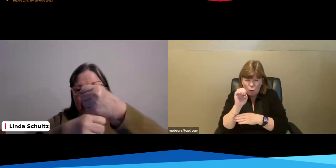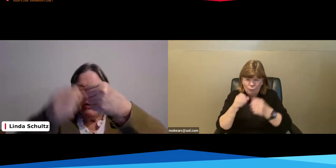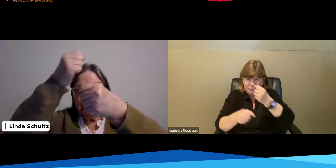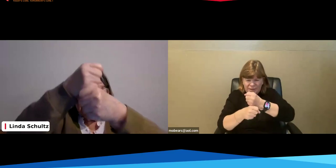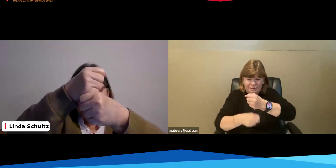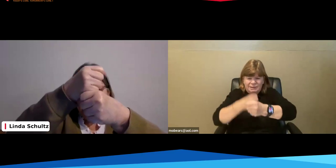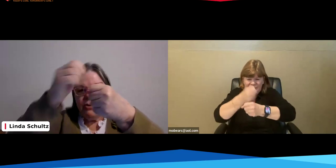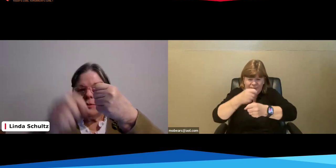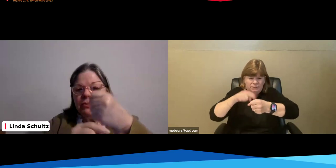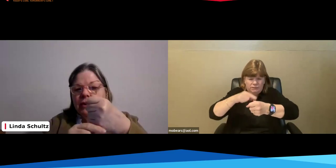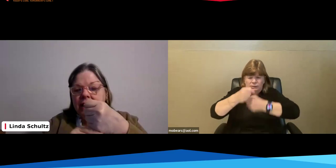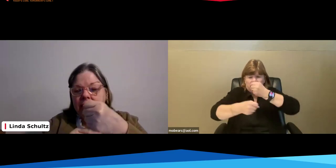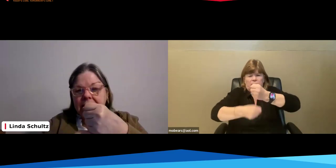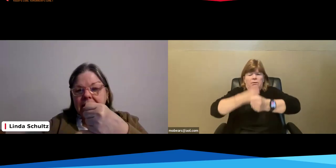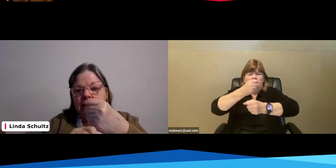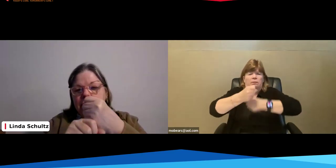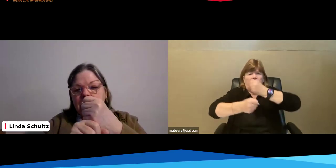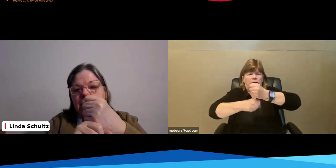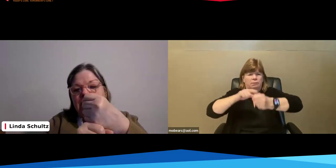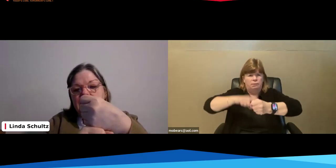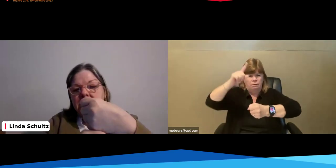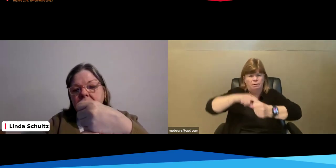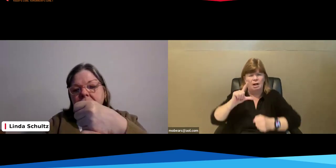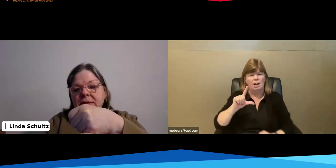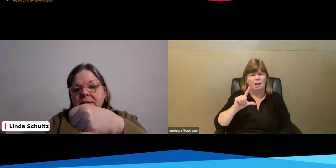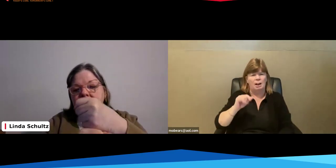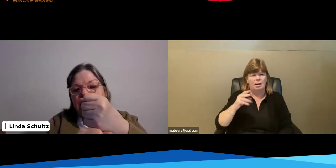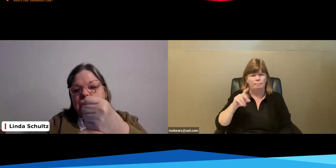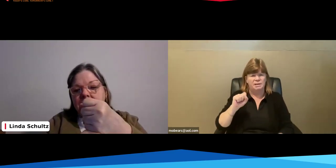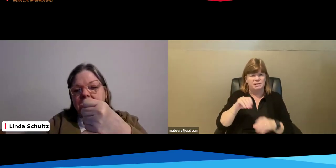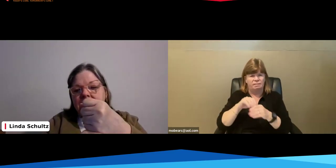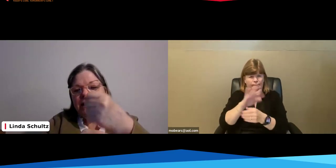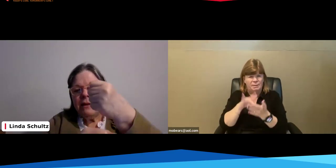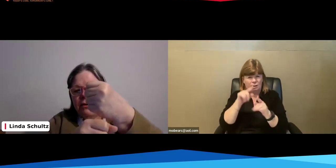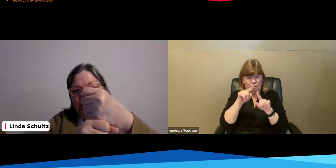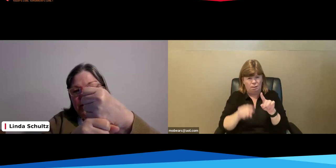encima de huesos encima de huesos con ligamentos en el medio. Hay algo de flexibilidad ahí.